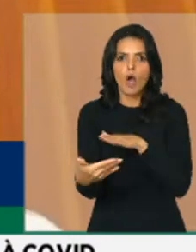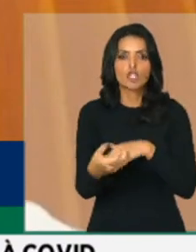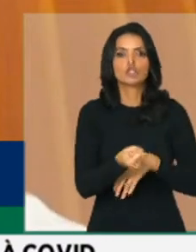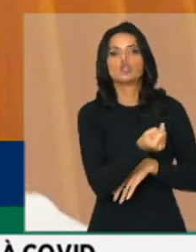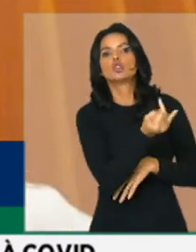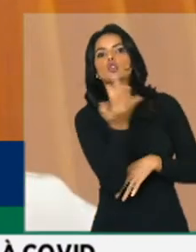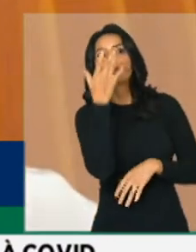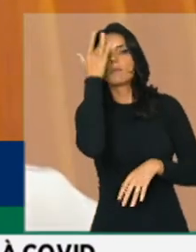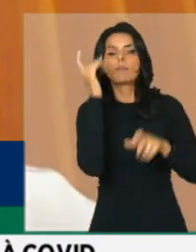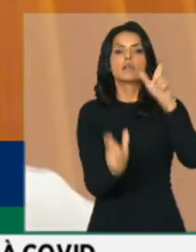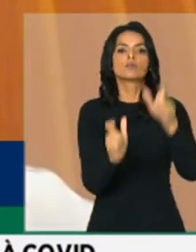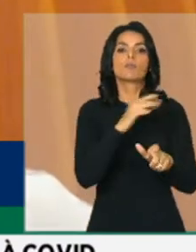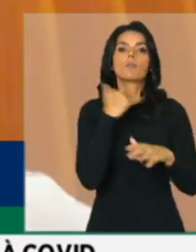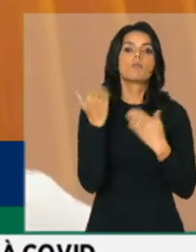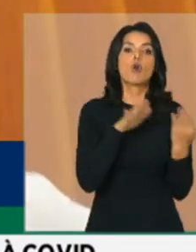VEM... EM ÓTIMA HORA PORQUE ALI SEGURAMENTE SE MOSTRARÁ